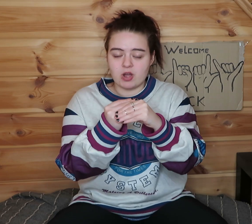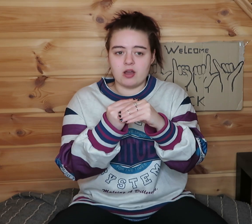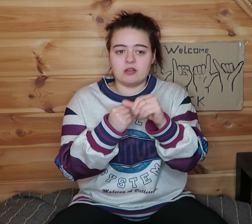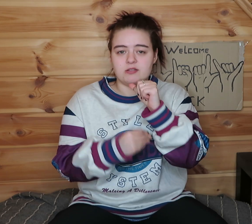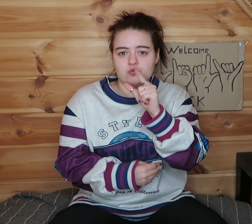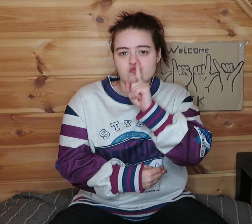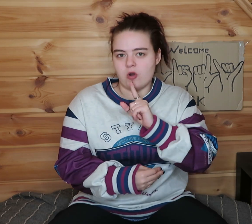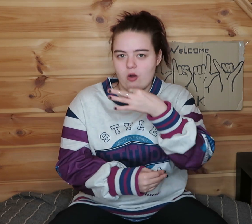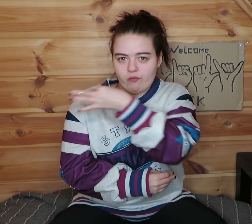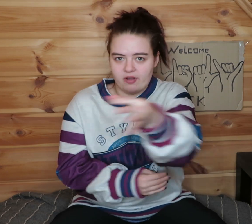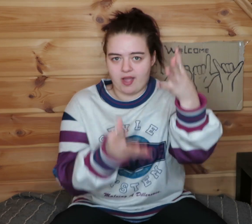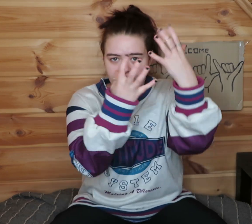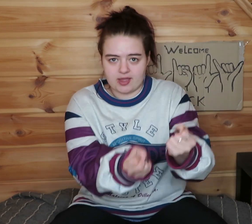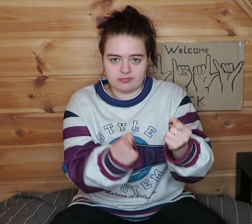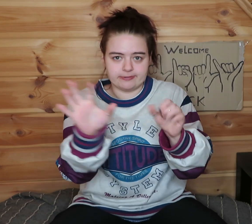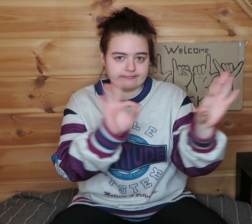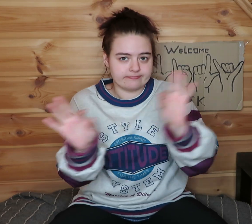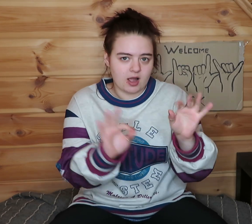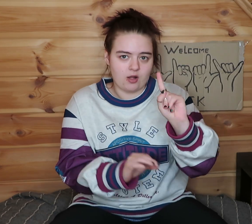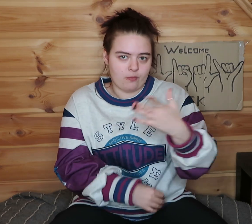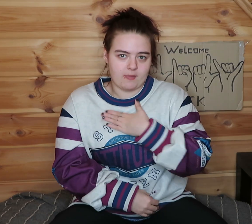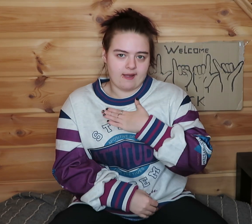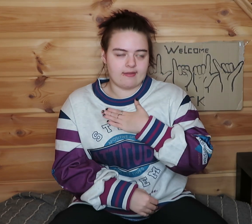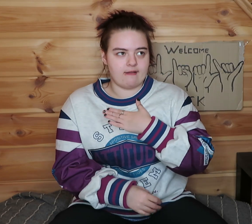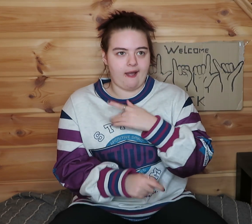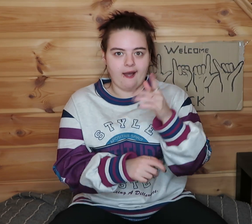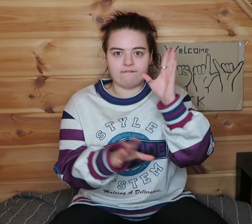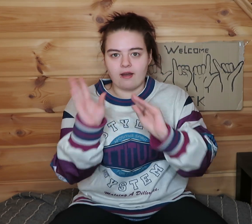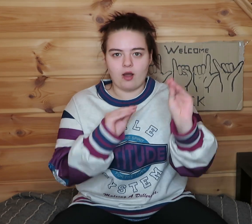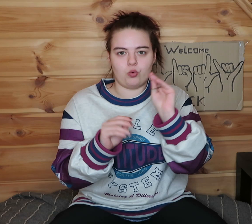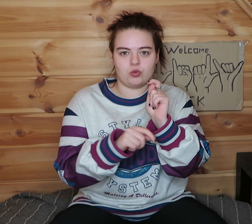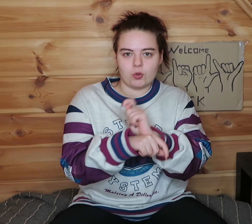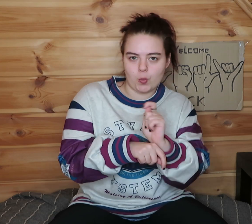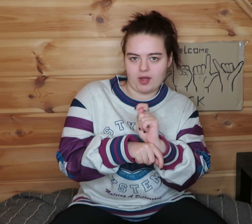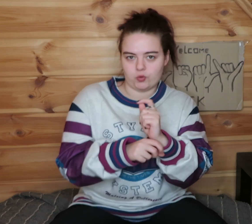Nicht nur die Umfrage Ergebnisse, sondern auch meine Erfahrungen und Beobachtungen.